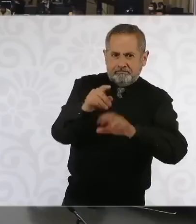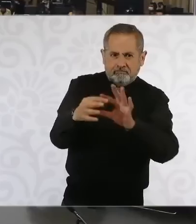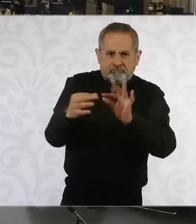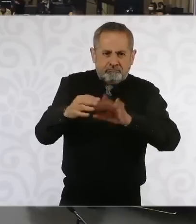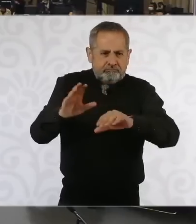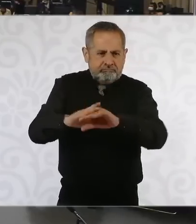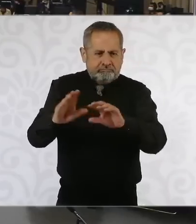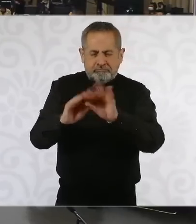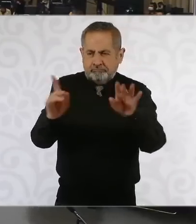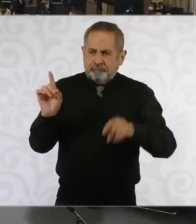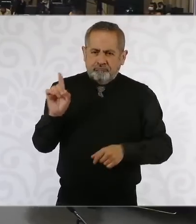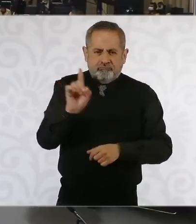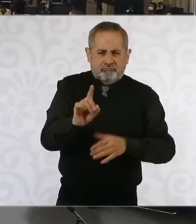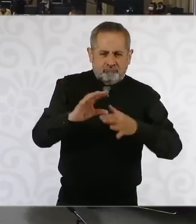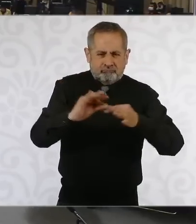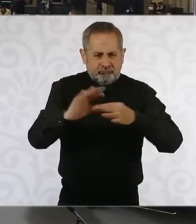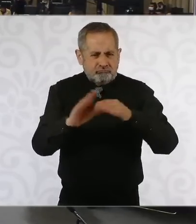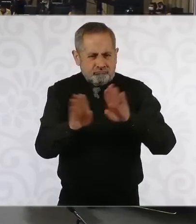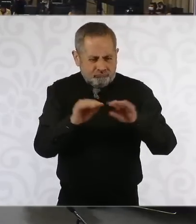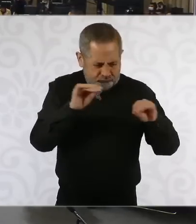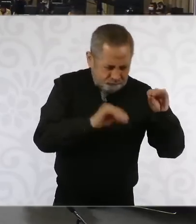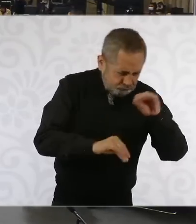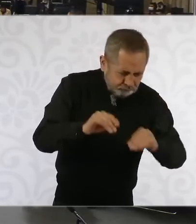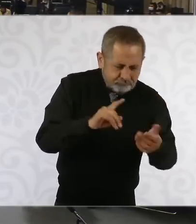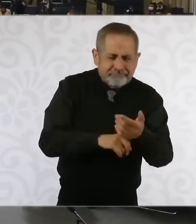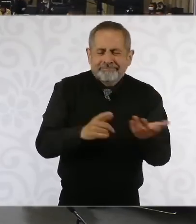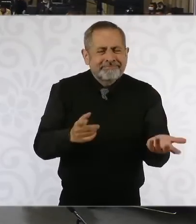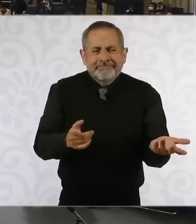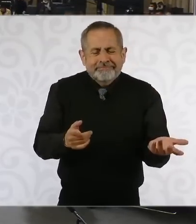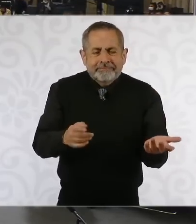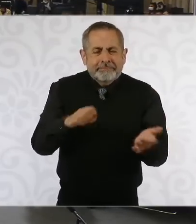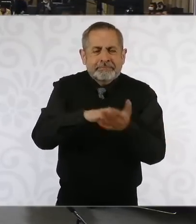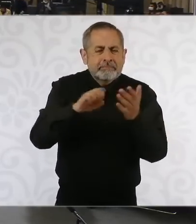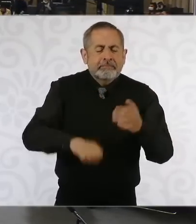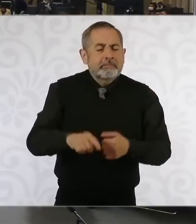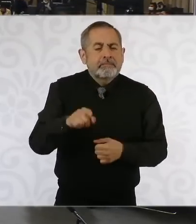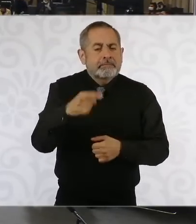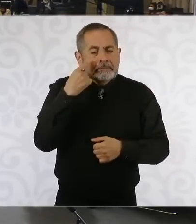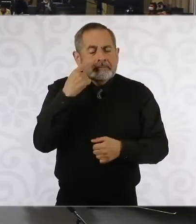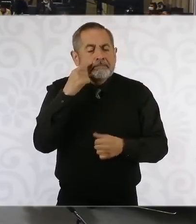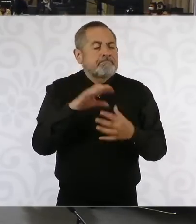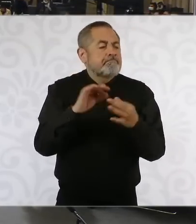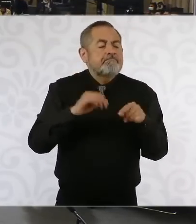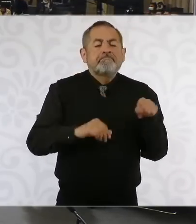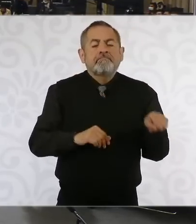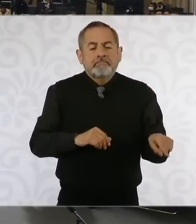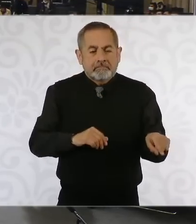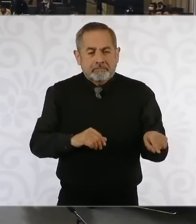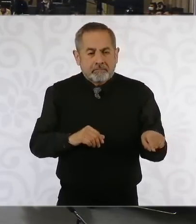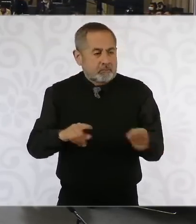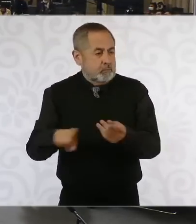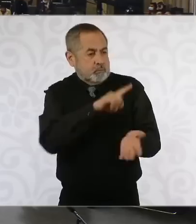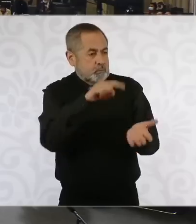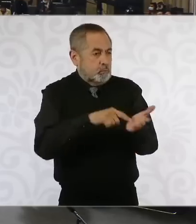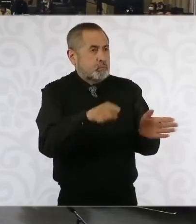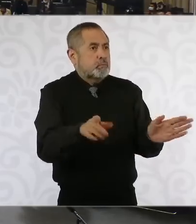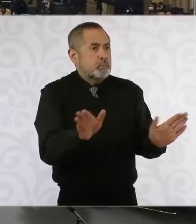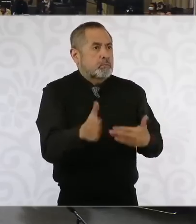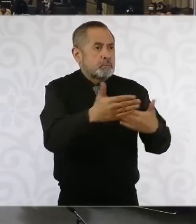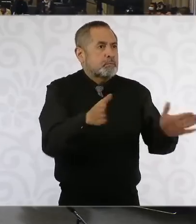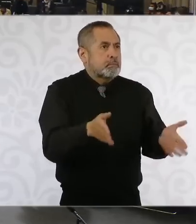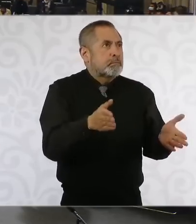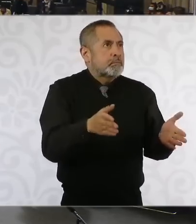de este de la elaboración el simple hecho de haber llegado a un lugar cerrado a un lugar sin la sin